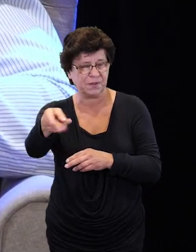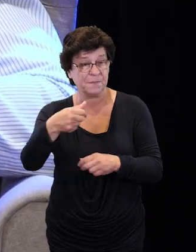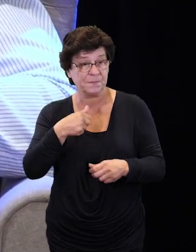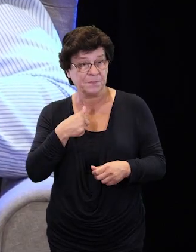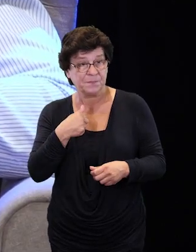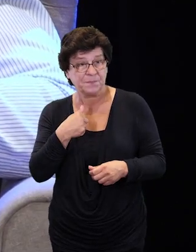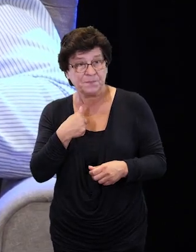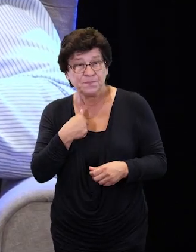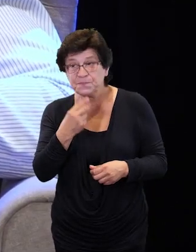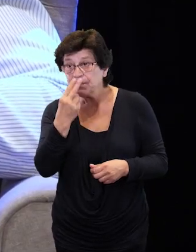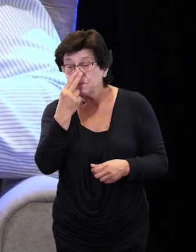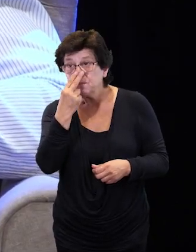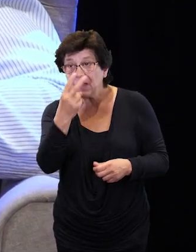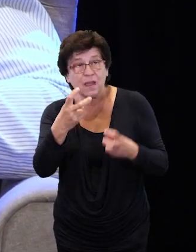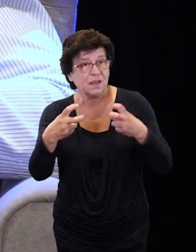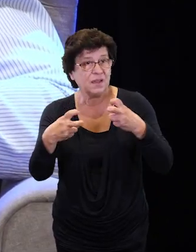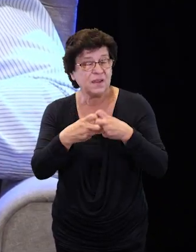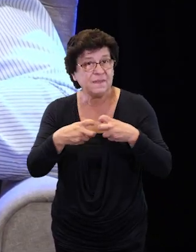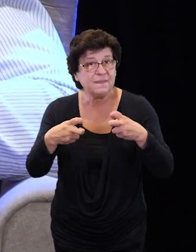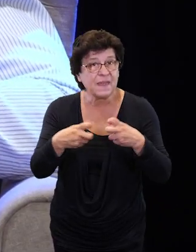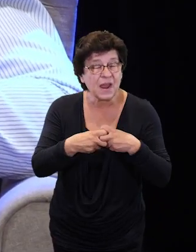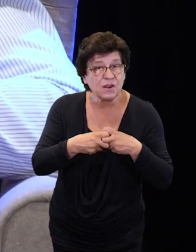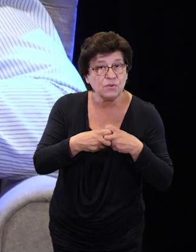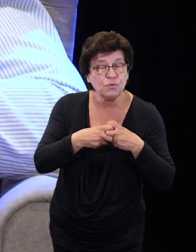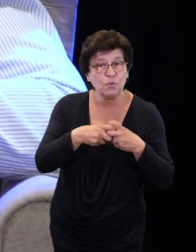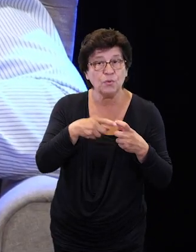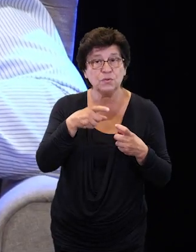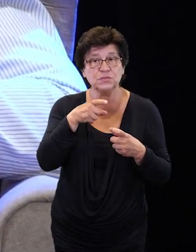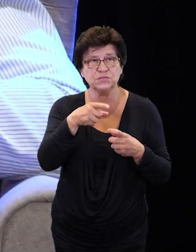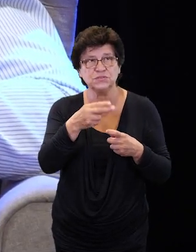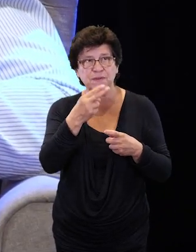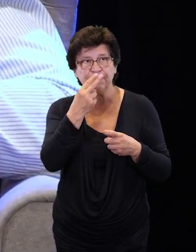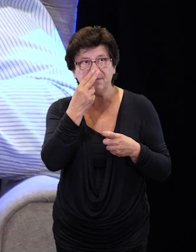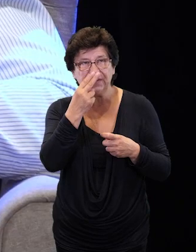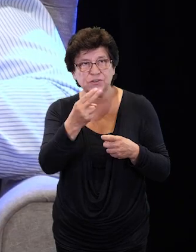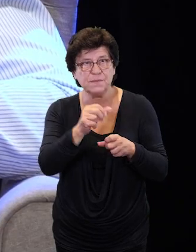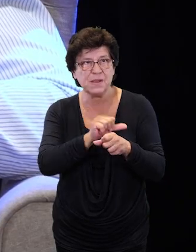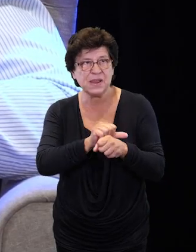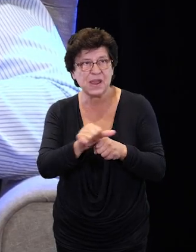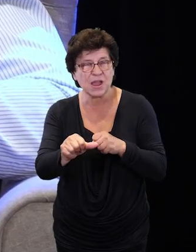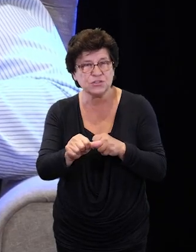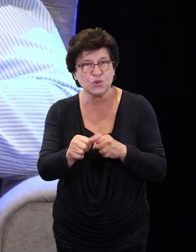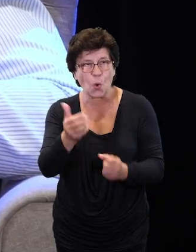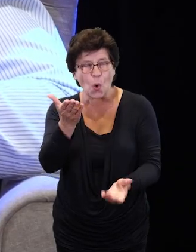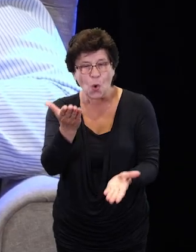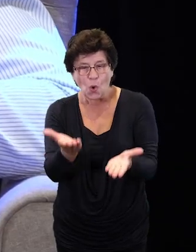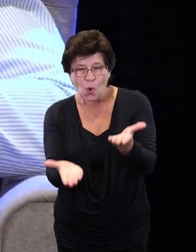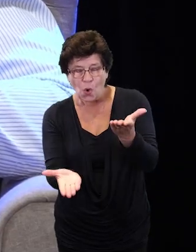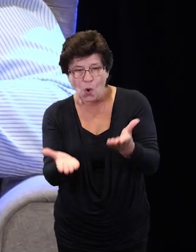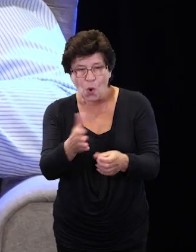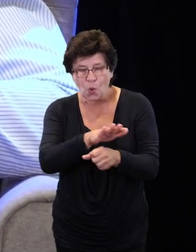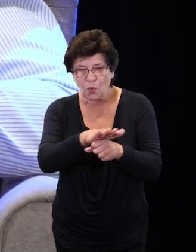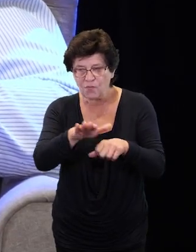czy internetu, czy mediów wróci do takiej równowagi między tą dyskusją pomiędzy alternatywną medycyną a prawdziwą